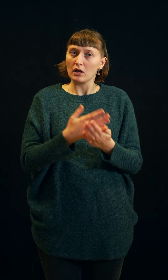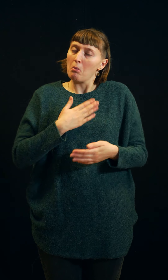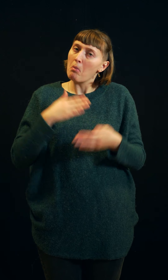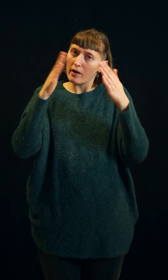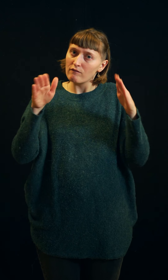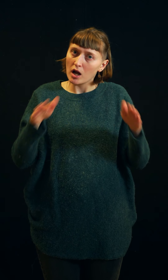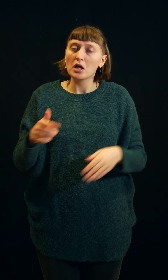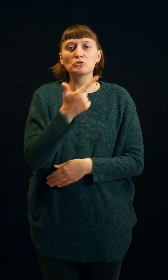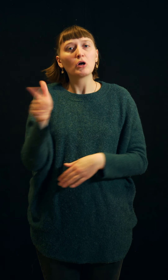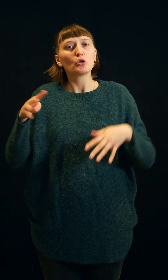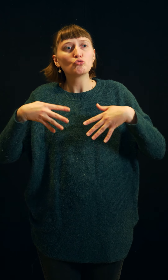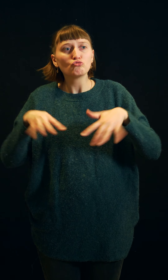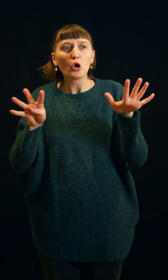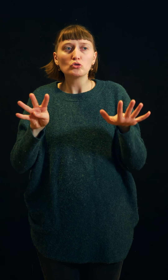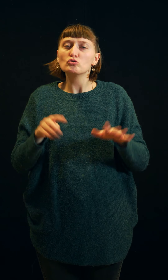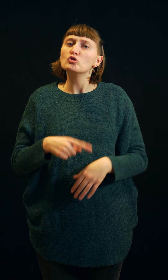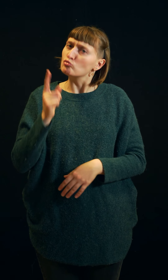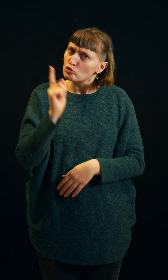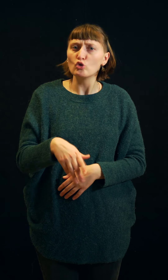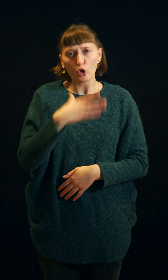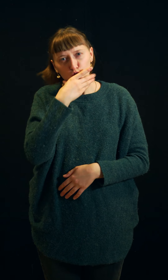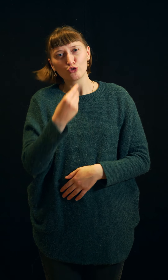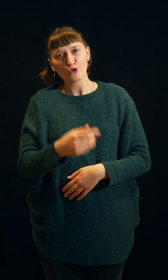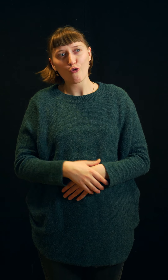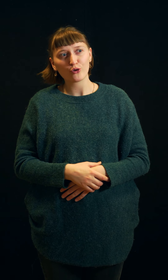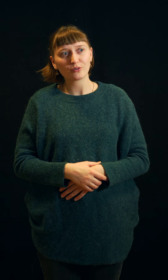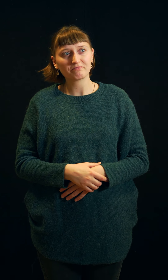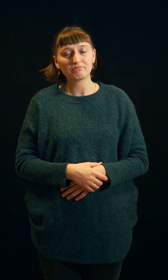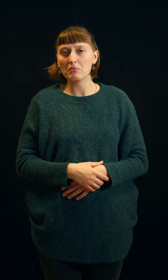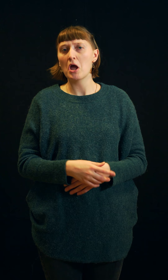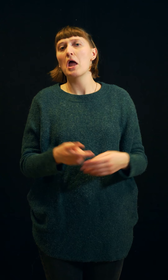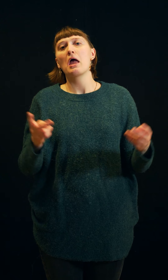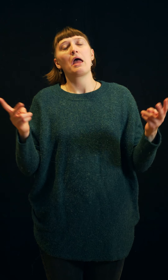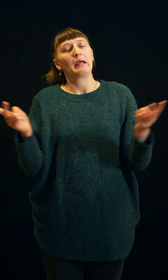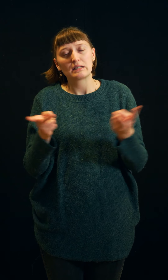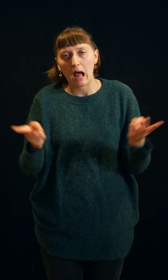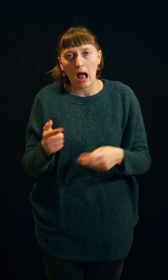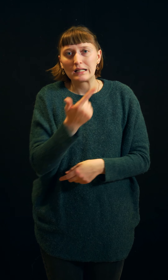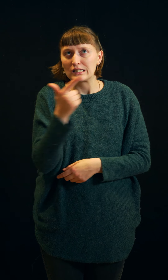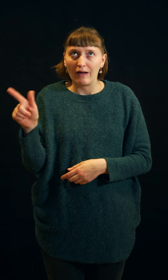So hab ich [2019] dann irgendwie doch noch Weihnachten.